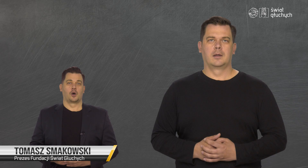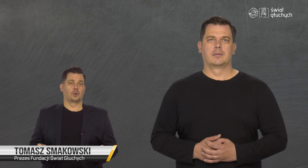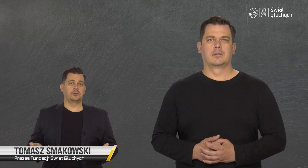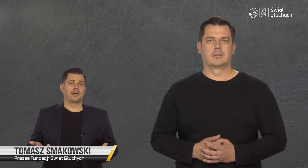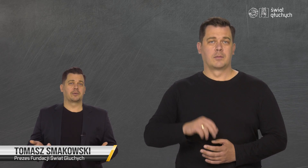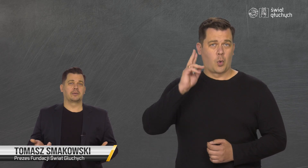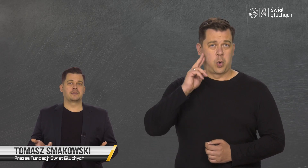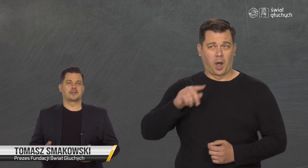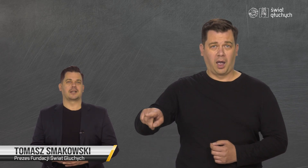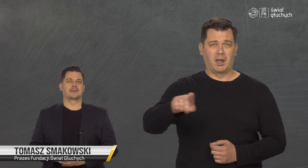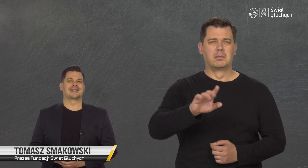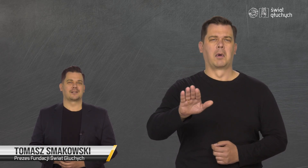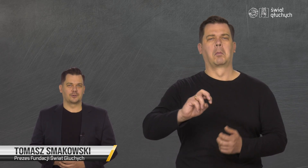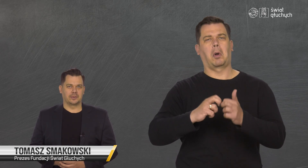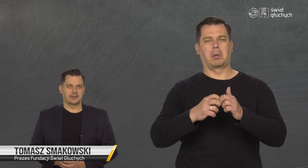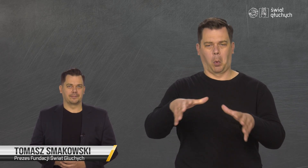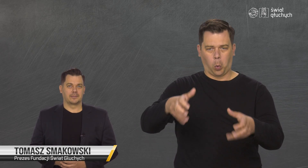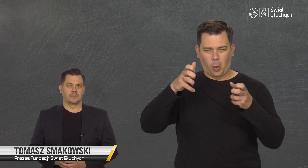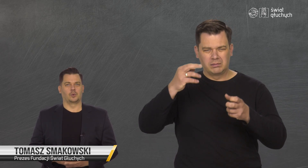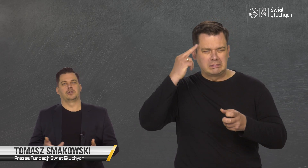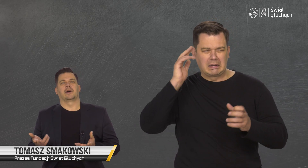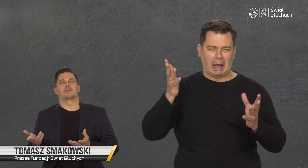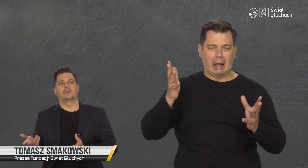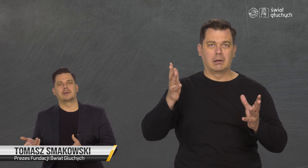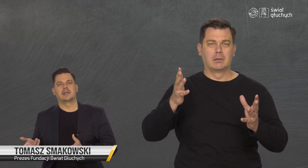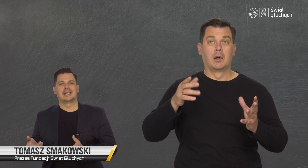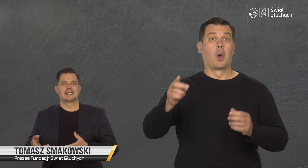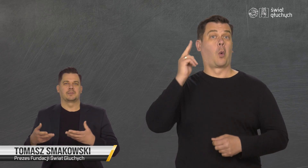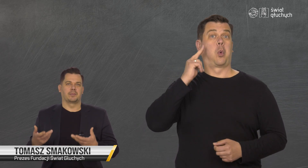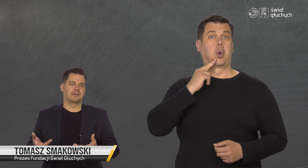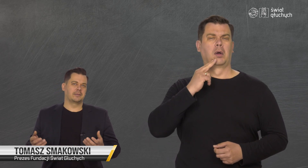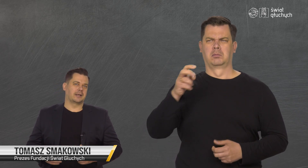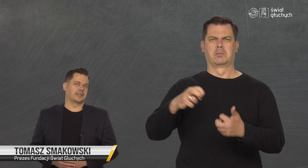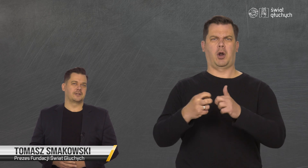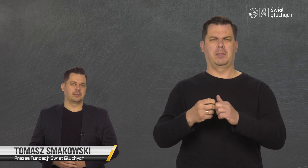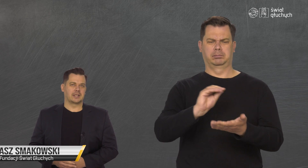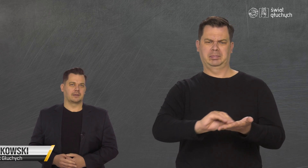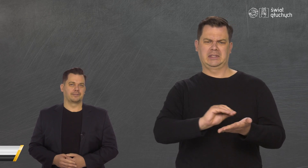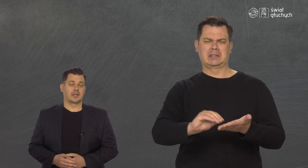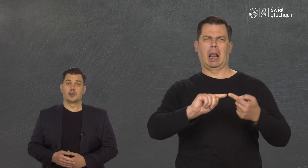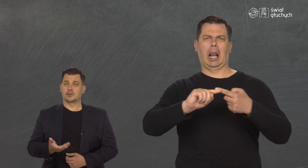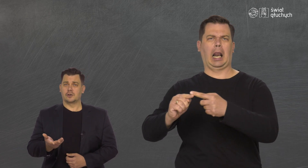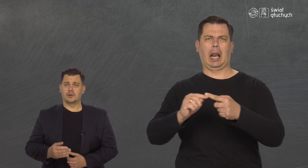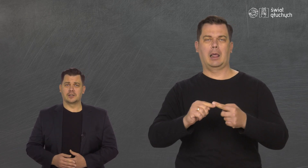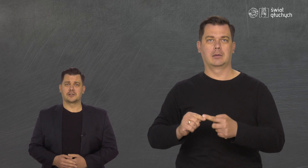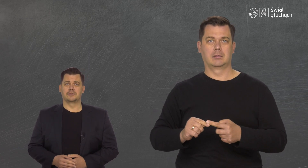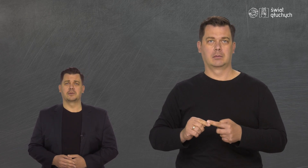„Głusi mają problem z czytaniem ze zrozumieniem. Głusi mają problem z poprawnym gramatycznie pisaniem” – skoro oglądasz ten film,